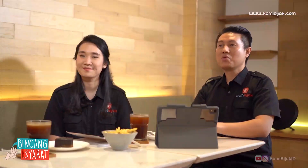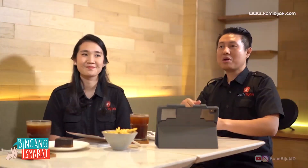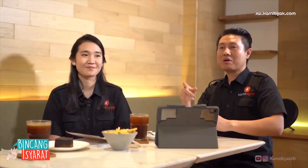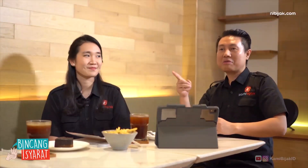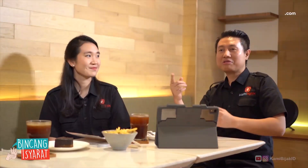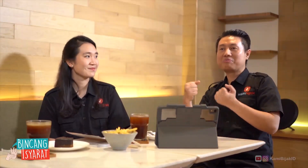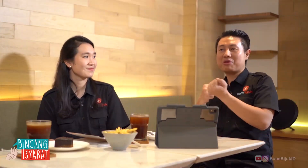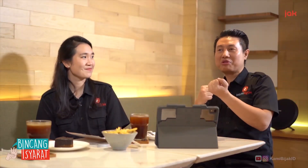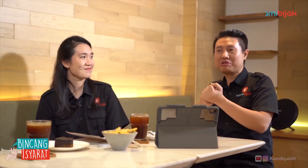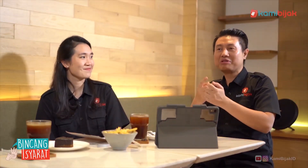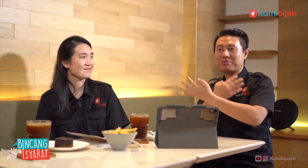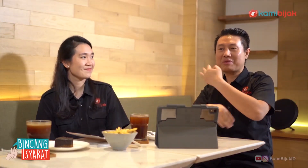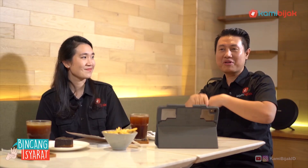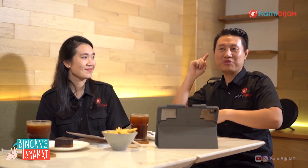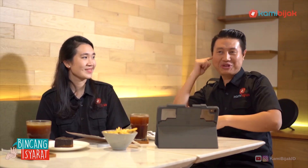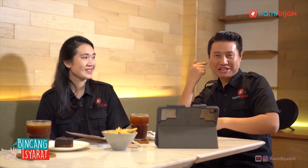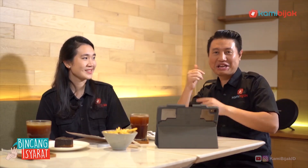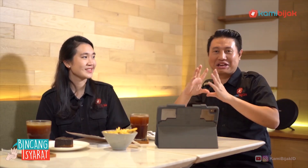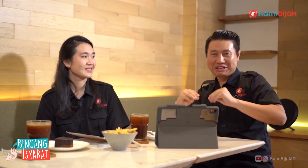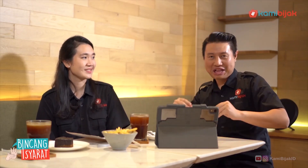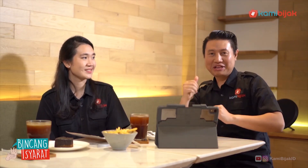Wah, dukung disabilitas tuli bisa kerja